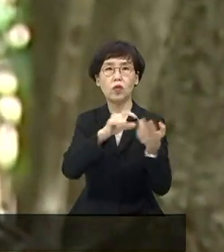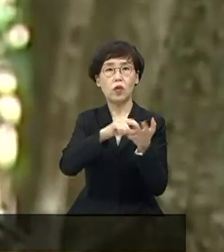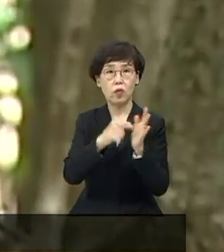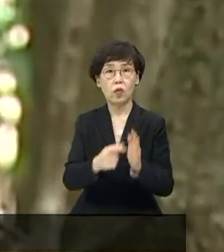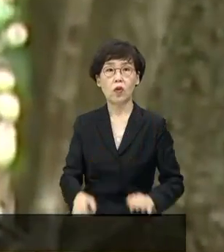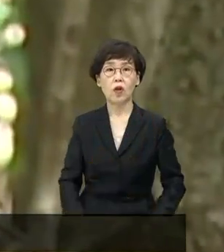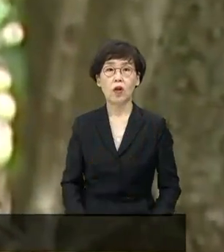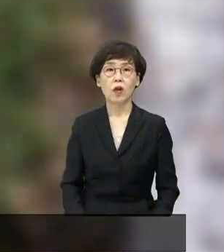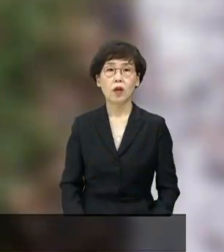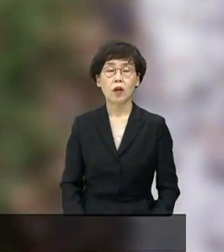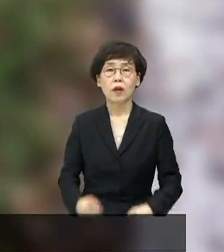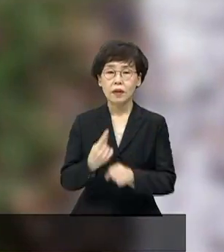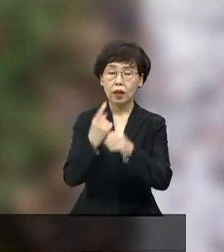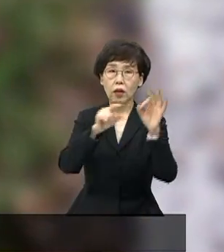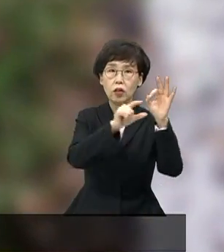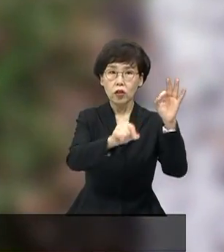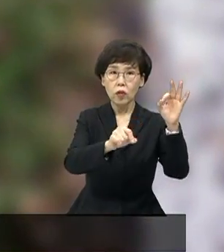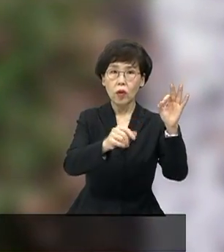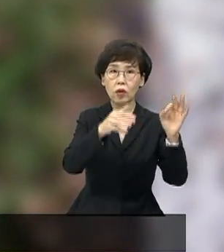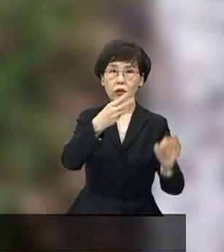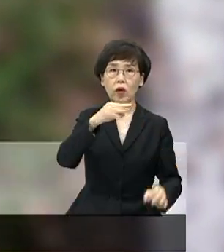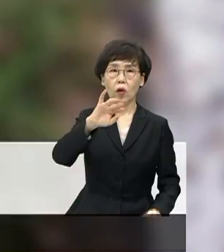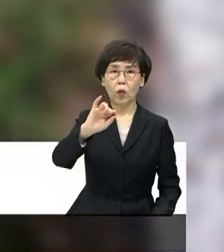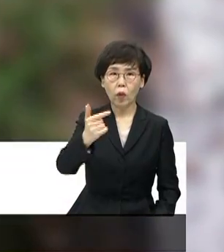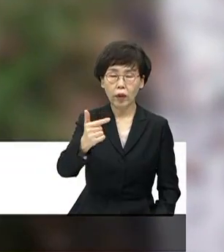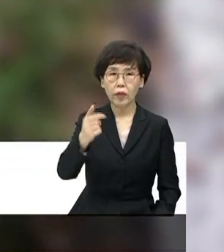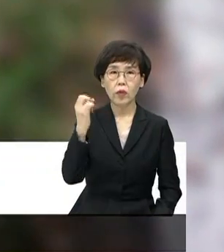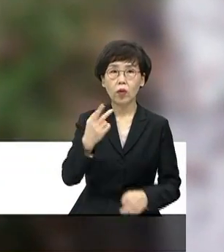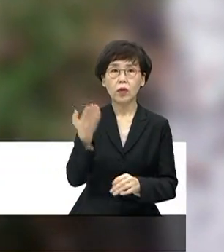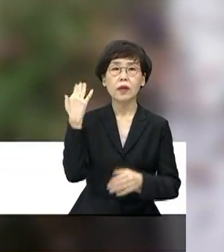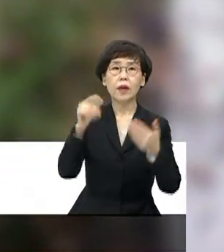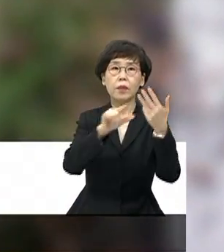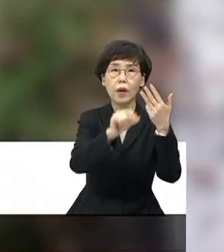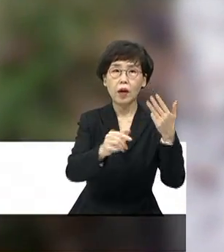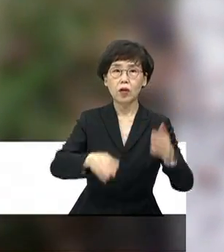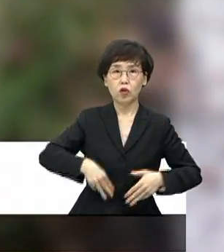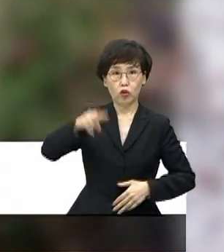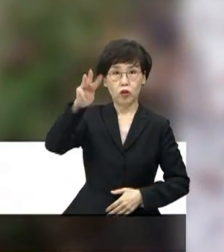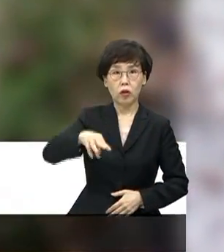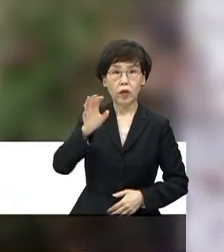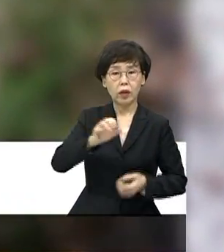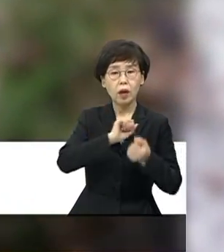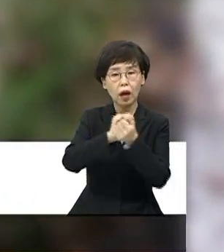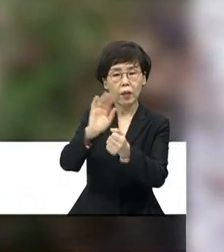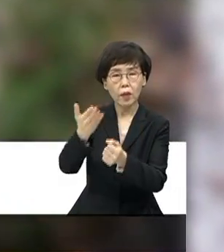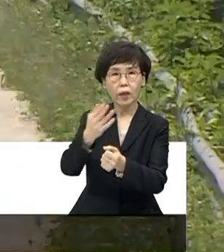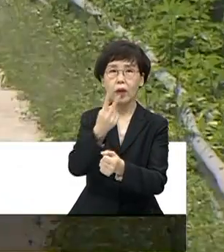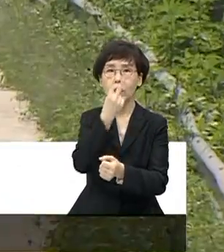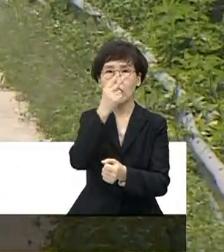작년 10월 철원을 시작으로 지난 8월에는 춘천에서도 감염 멧돼지가 발견돼 접경